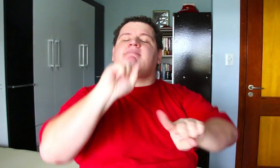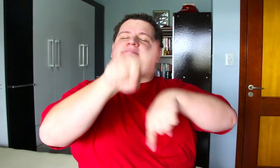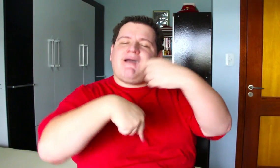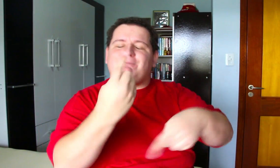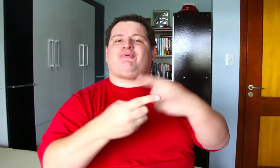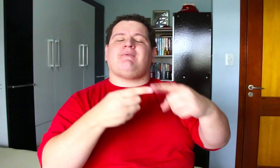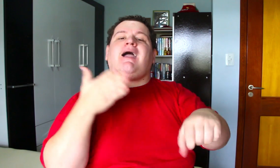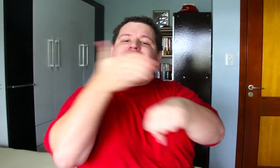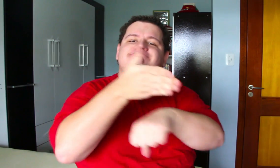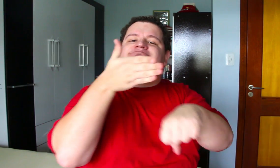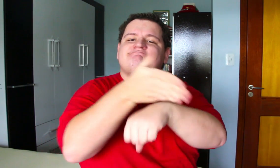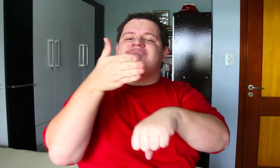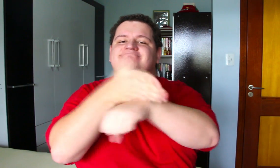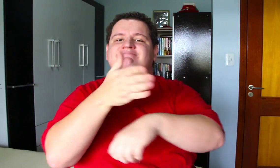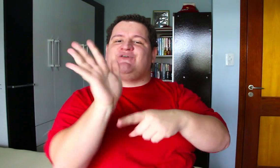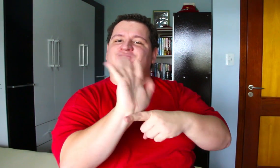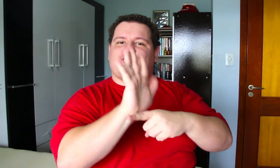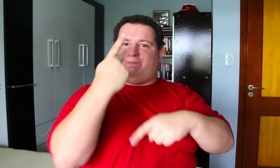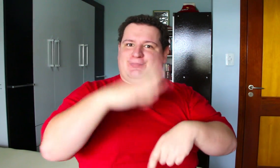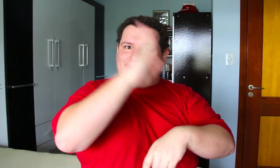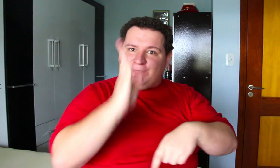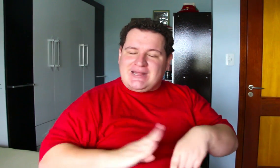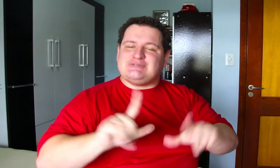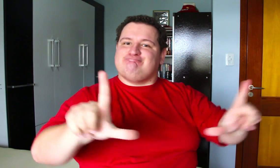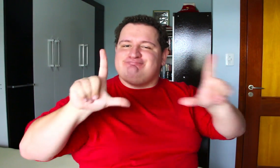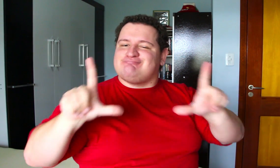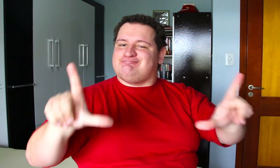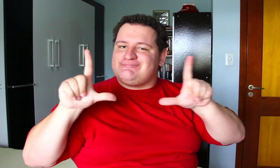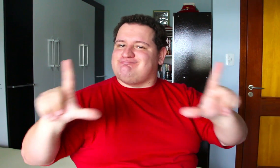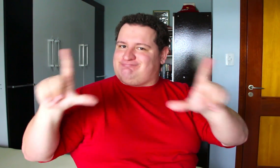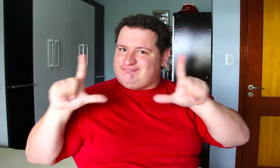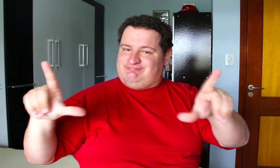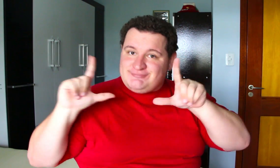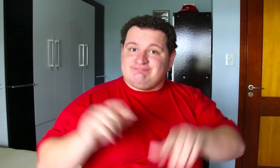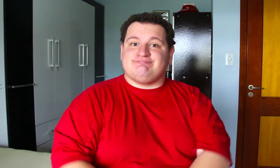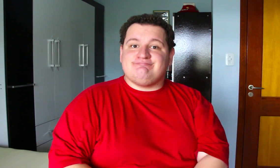Participou nos filmes nacionais.